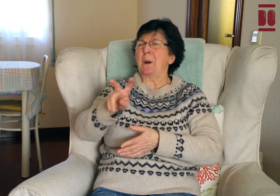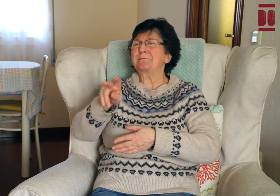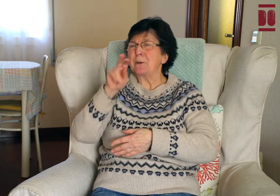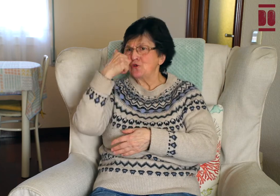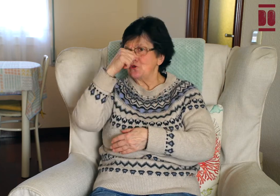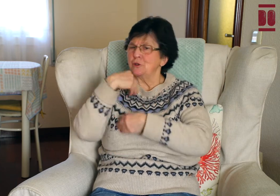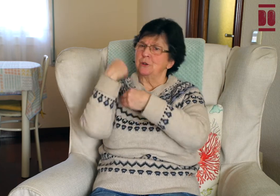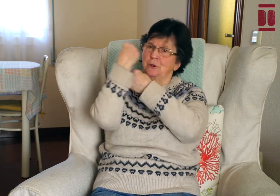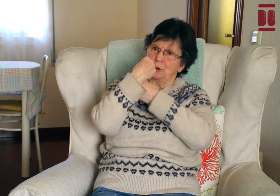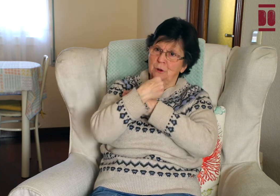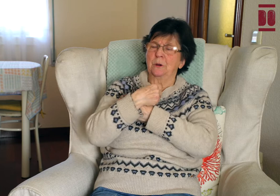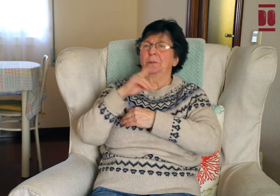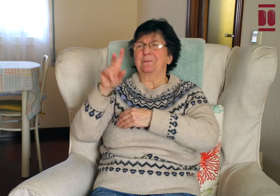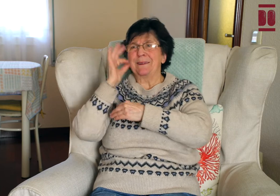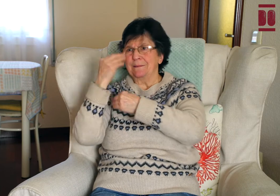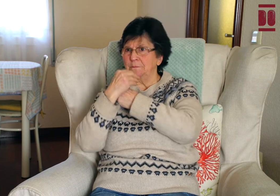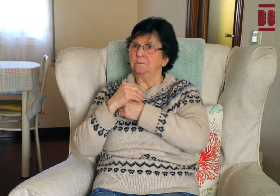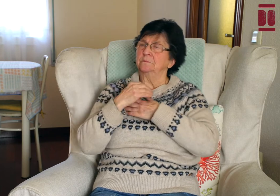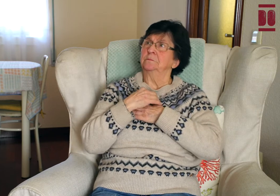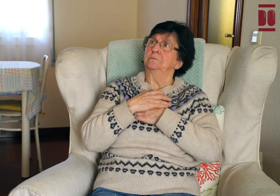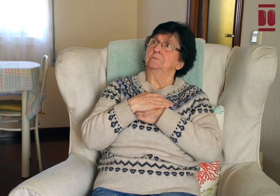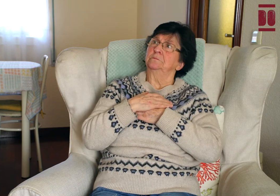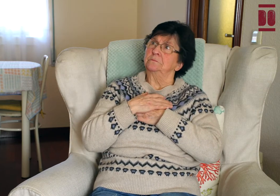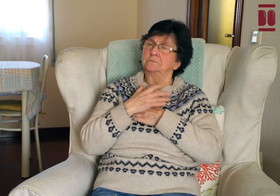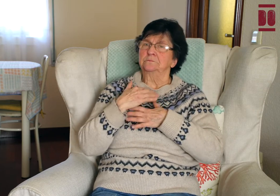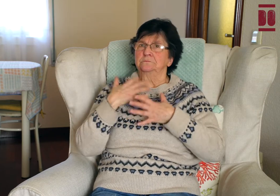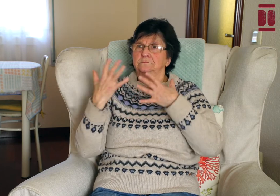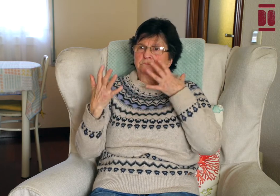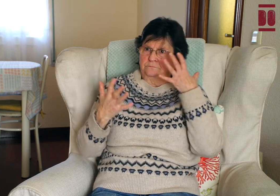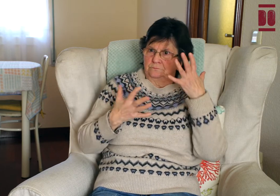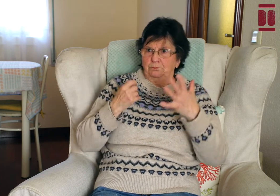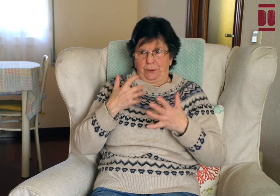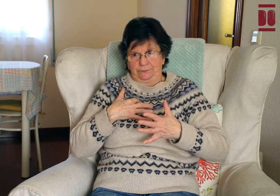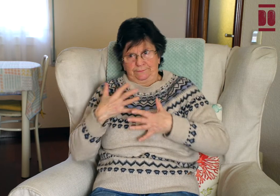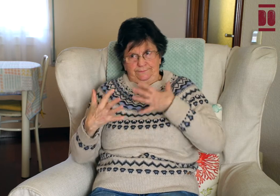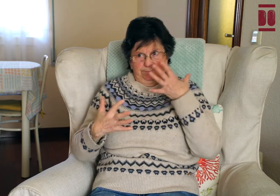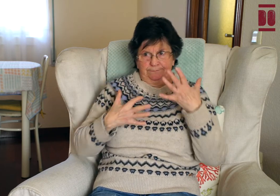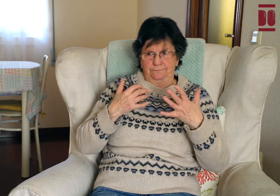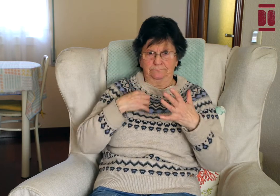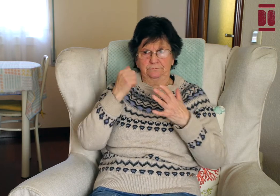tranquila, que mi hermano y mi hermana cuidarían de mí, pero era una sensación de inseguridad.